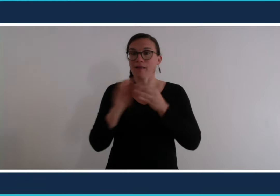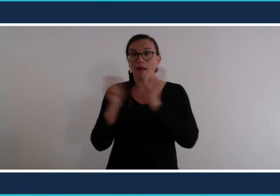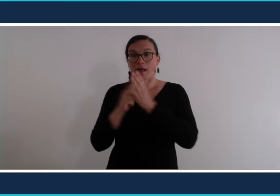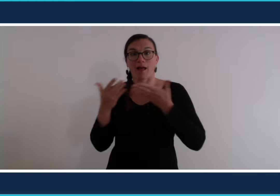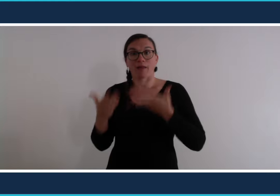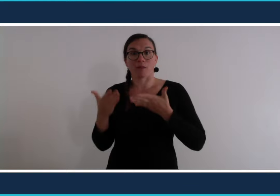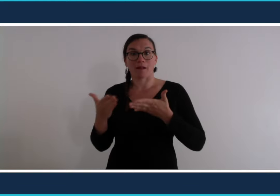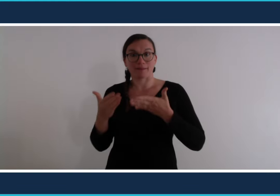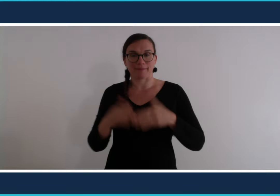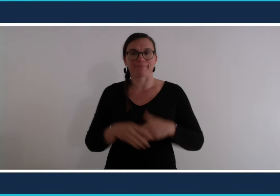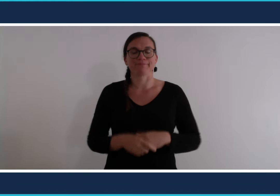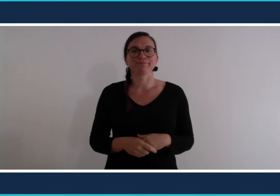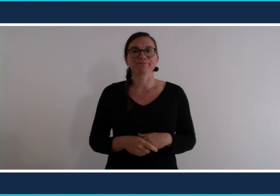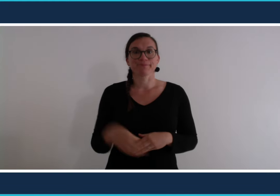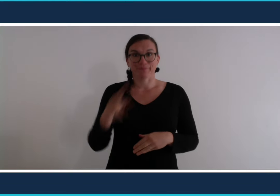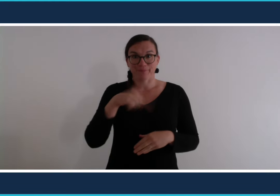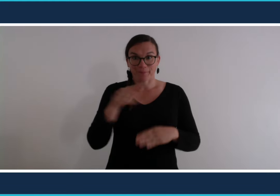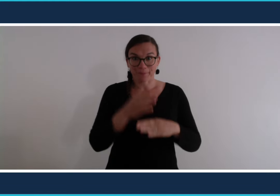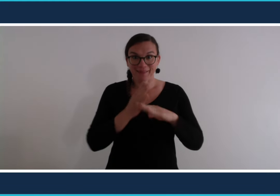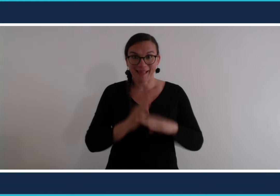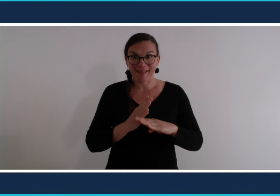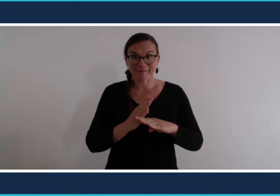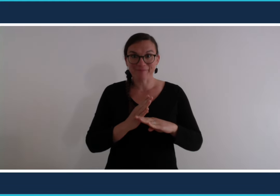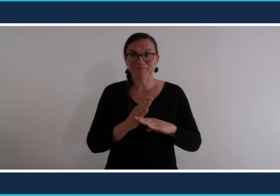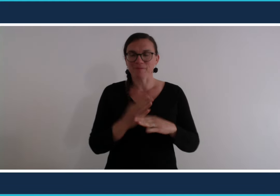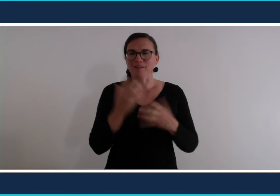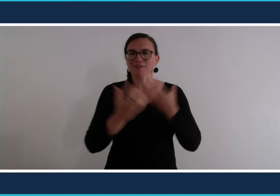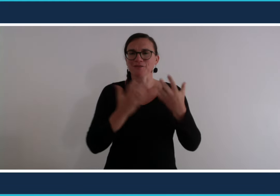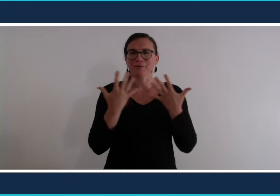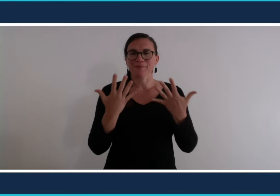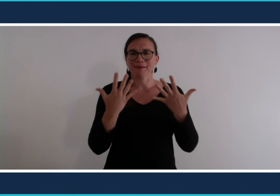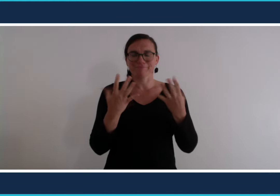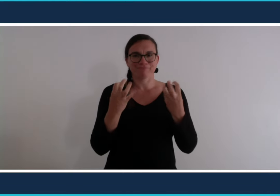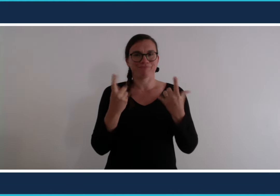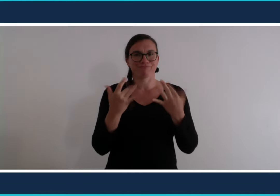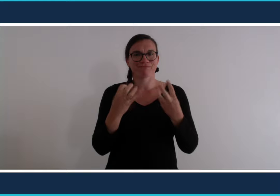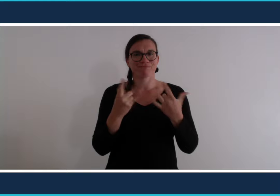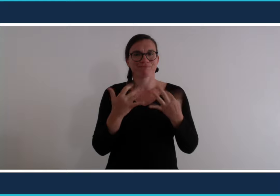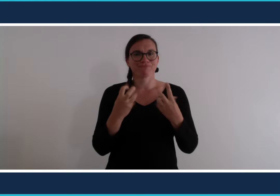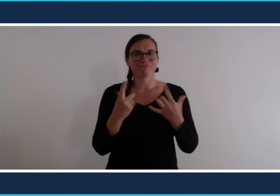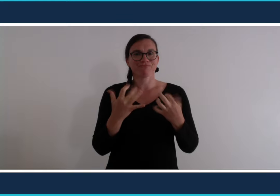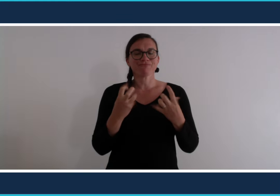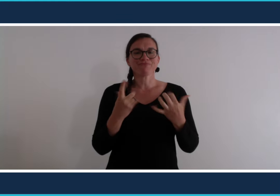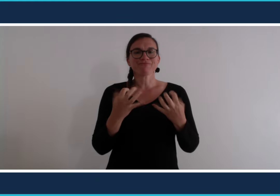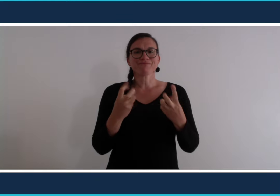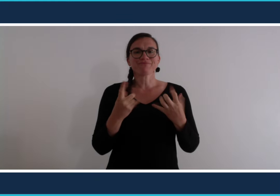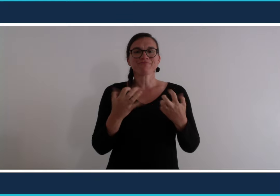liés à l'actualité. Vous êtes prêts ? Alors on chauffe les mains et...